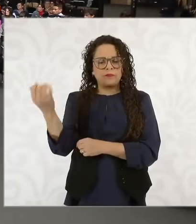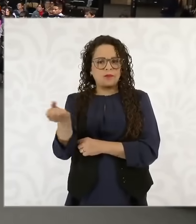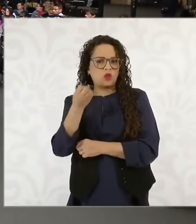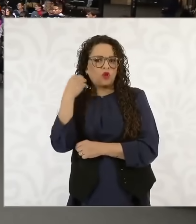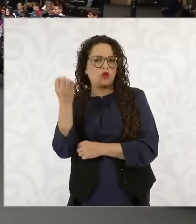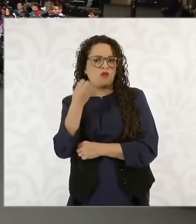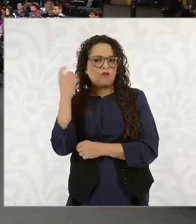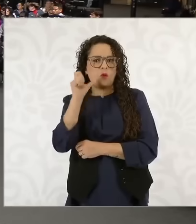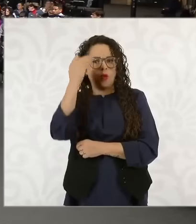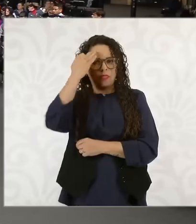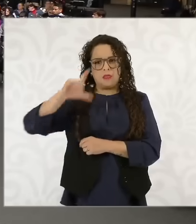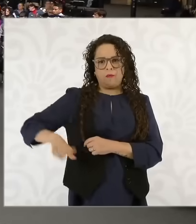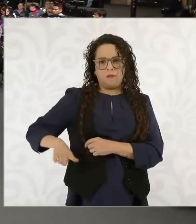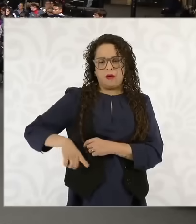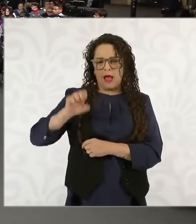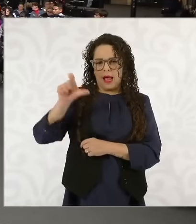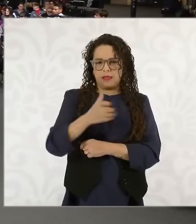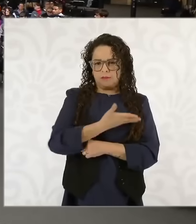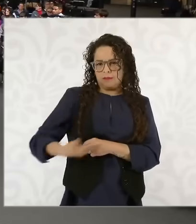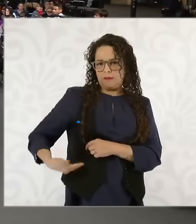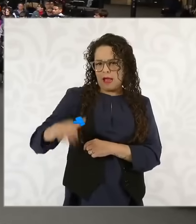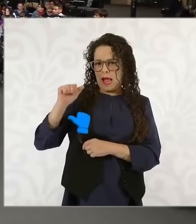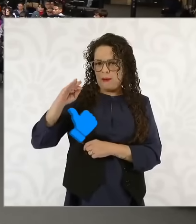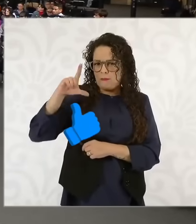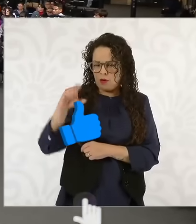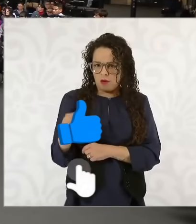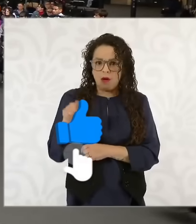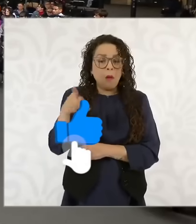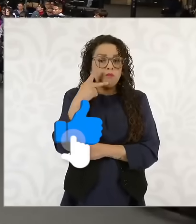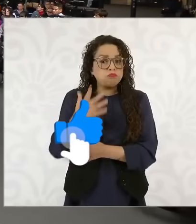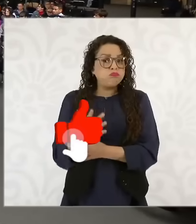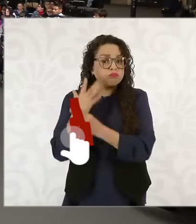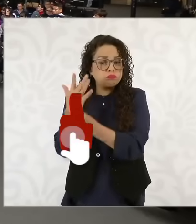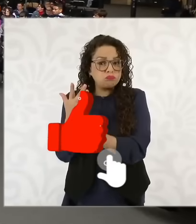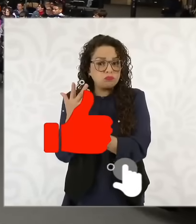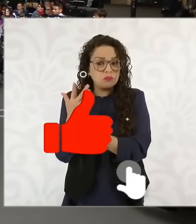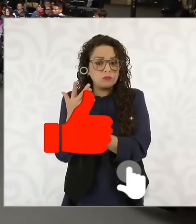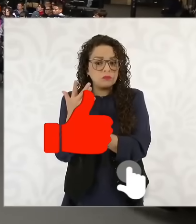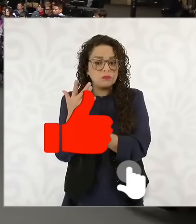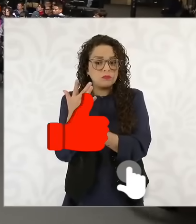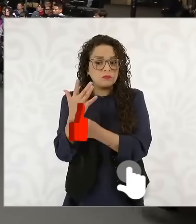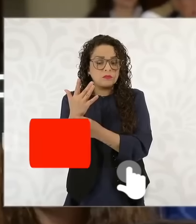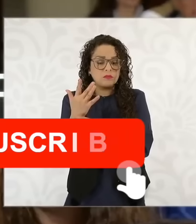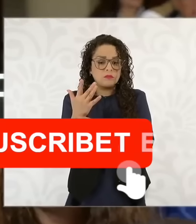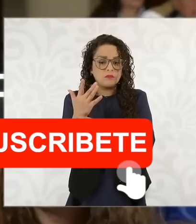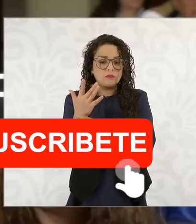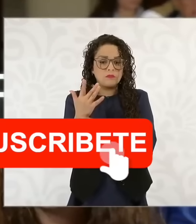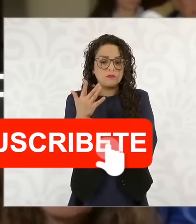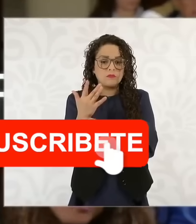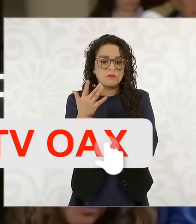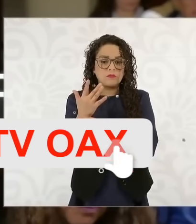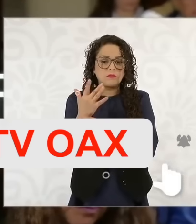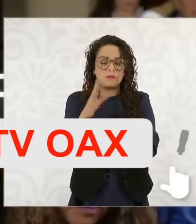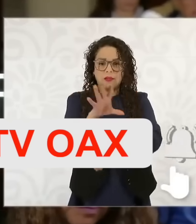Manuel López Obrador decía que iban a exportar eh electricidad a a Guatemala